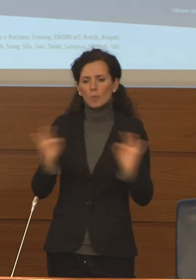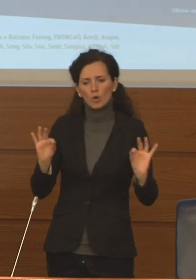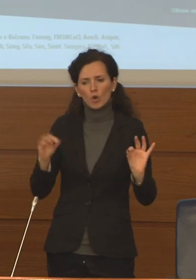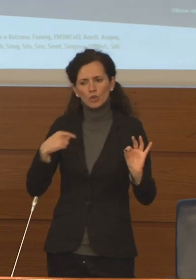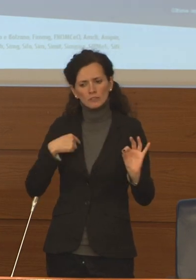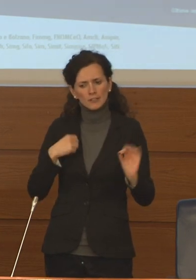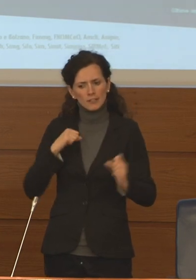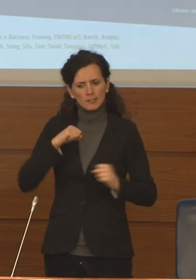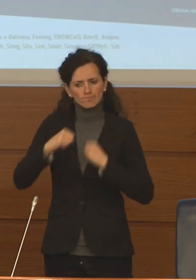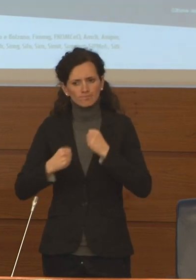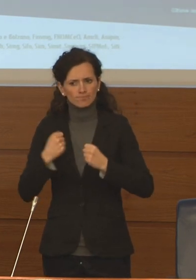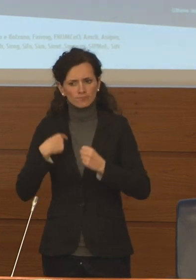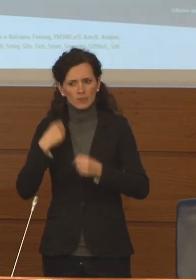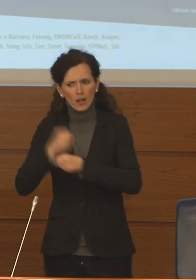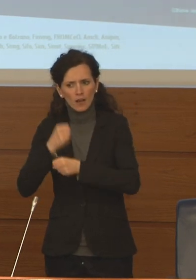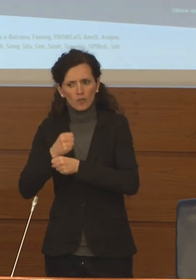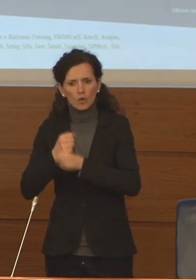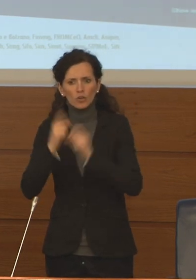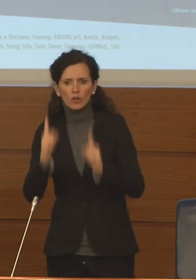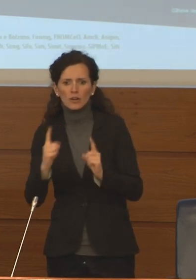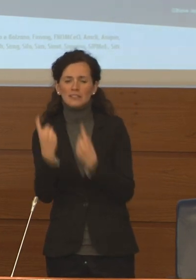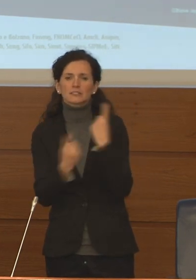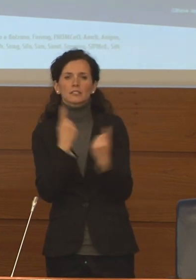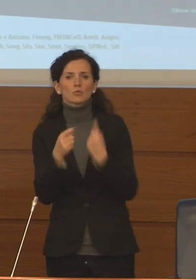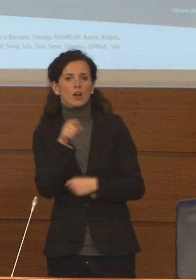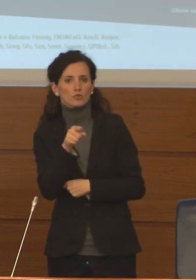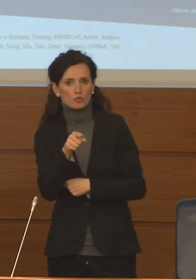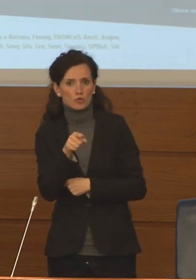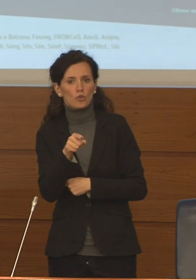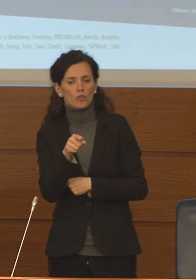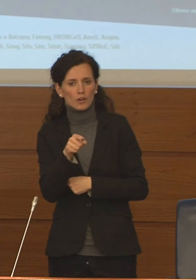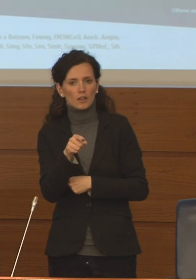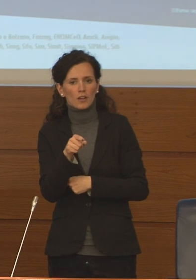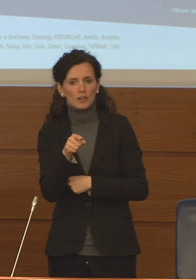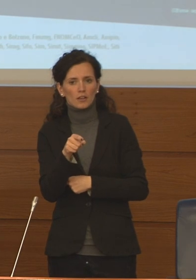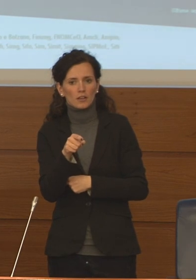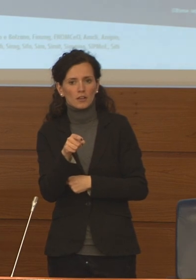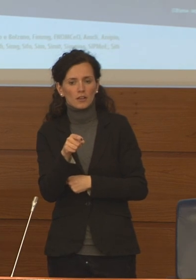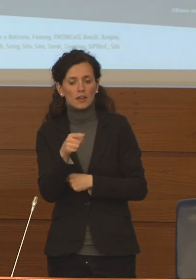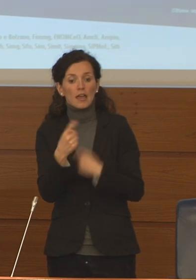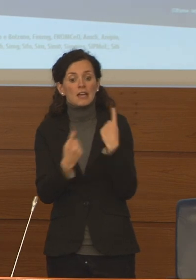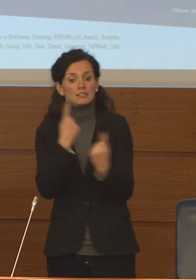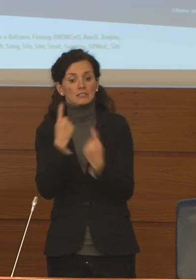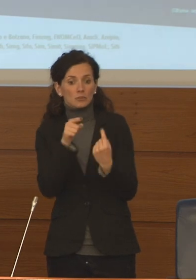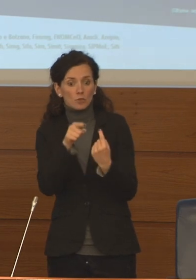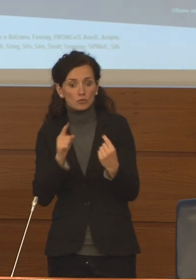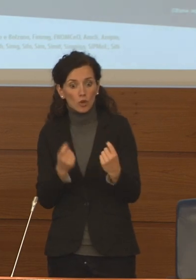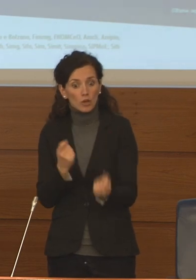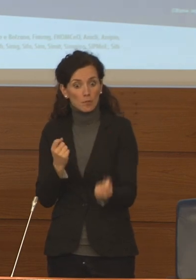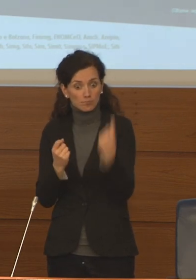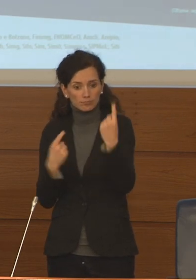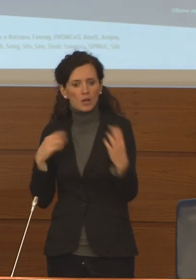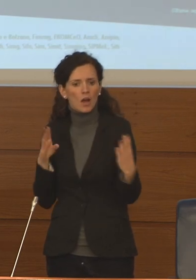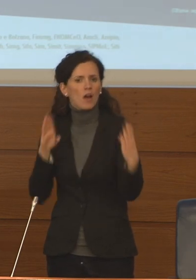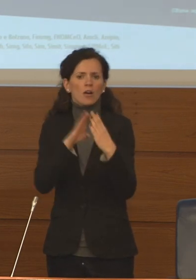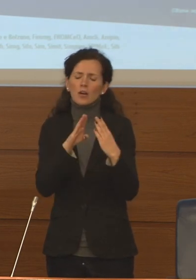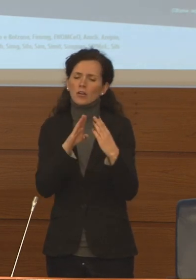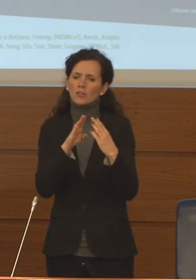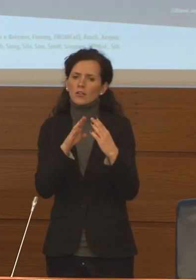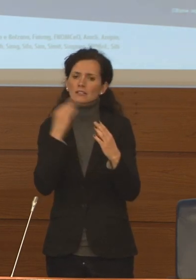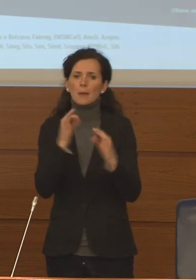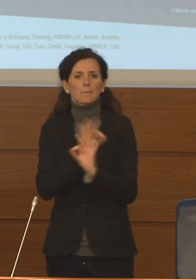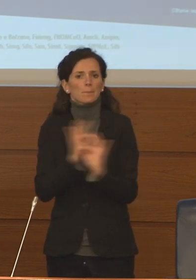base degli scenari che dovessimo andare ad incontrare, nel senso di una maggiore